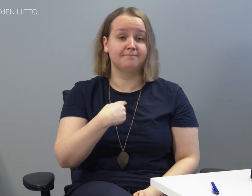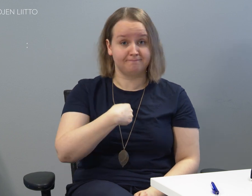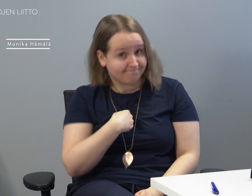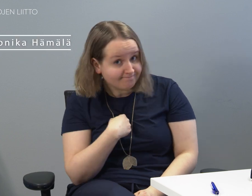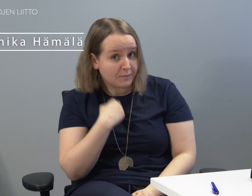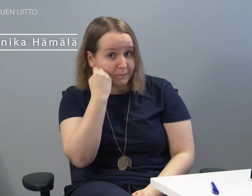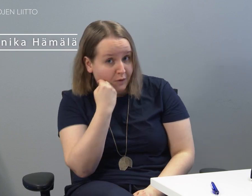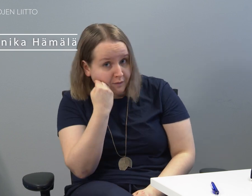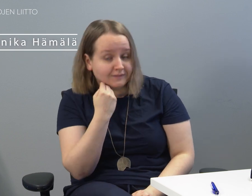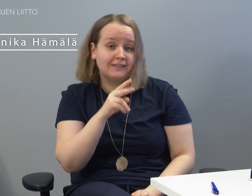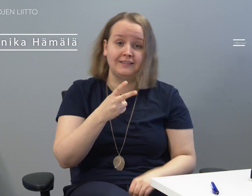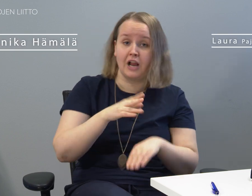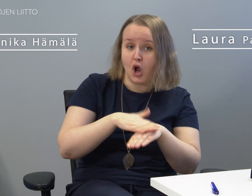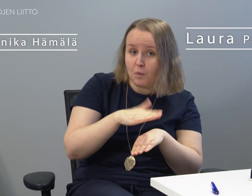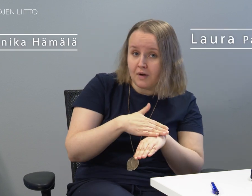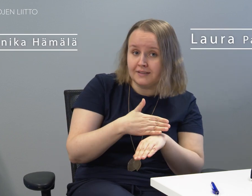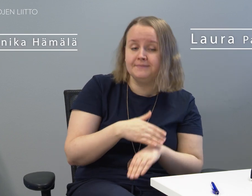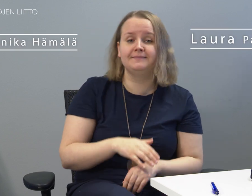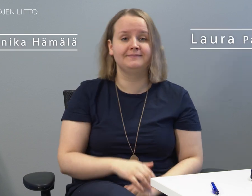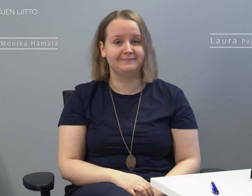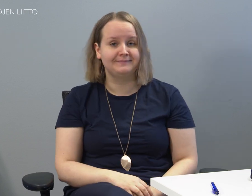Eli minuun, Monika Hämäläiseen tai Laura Pajuseen.